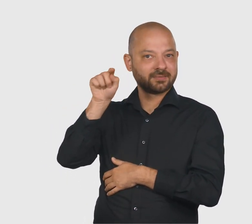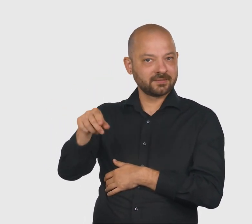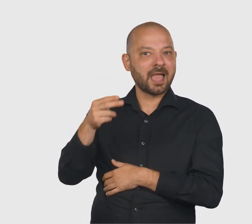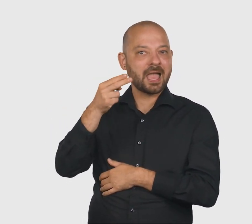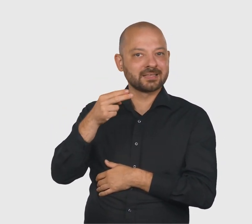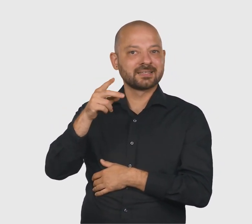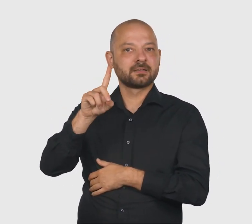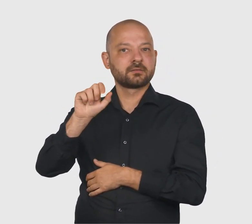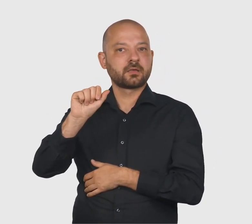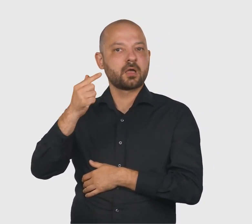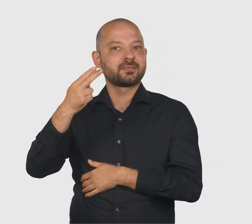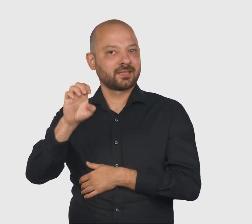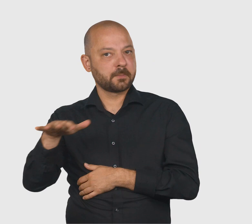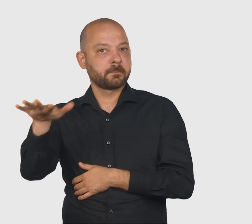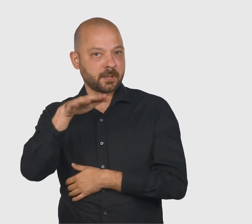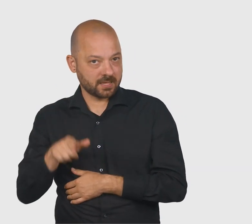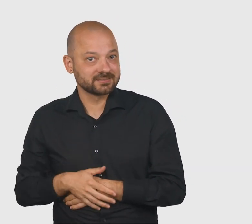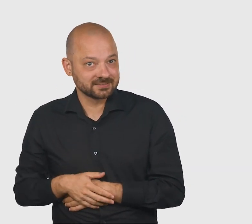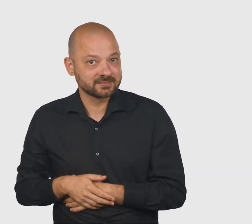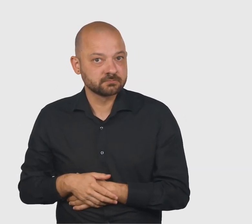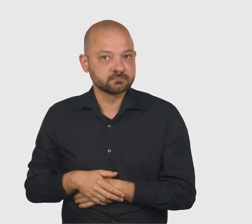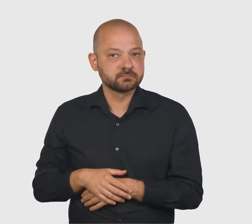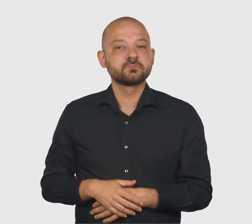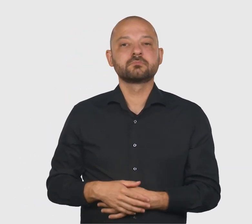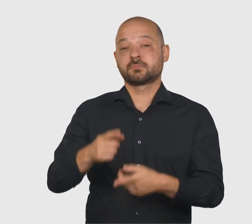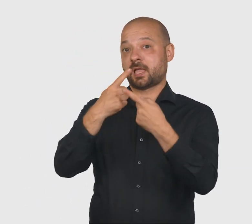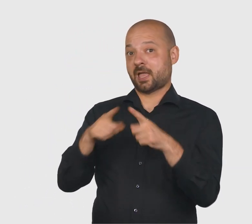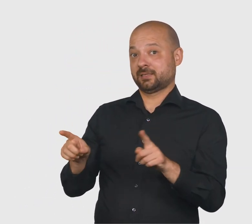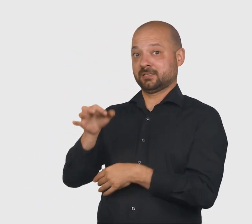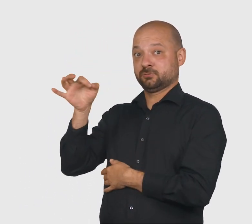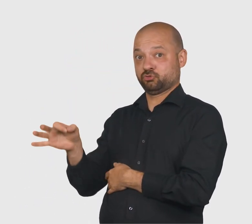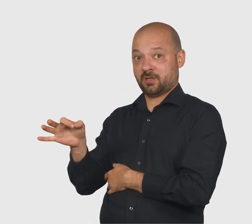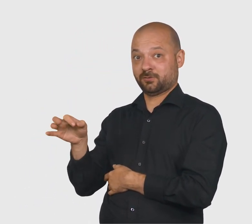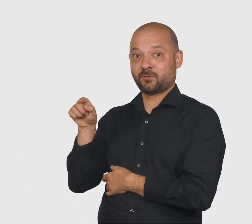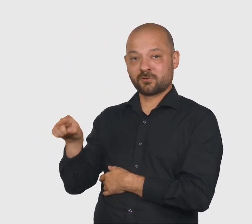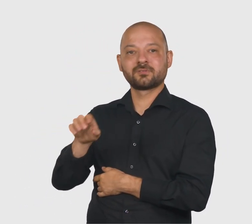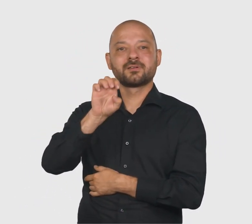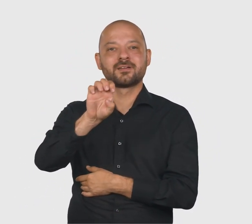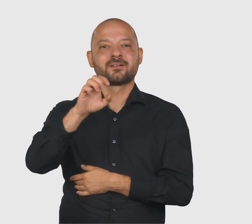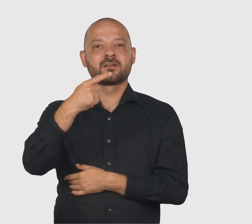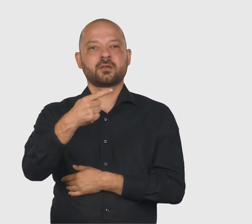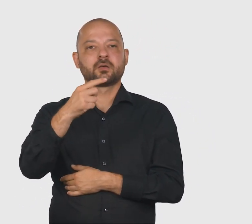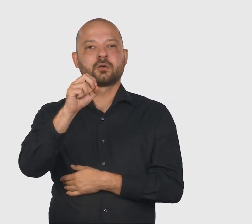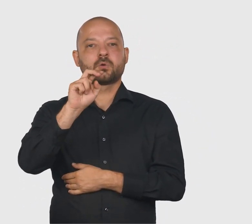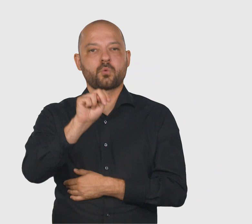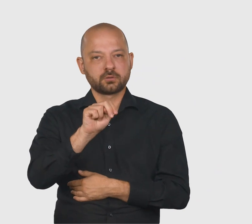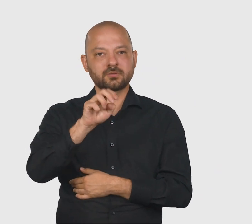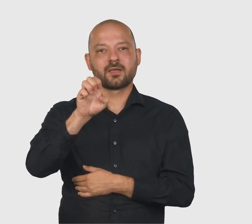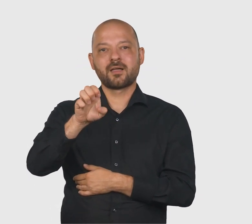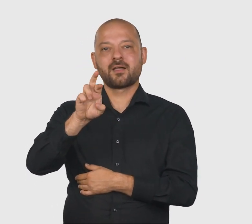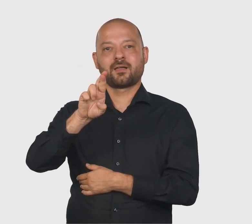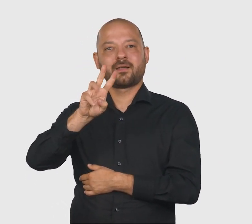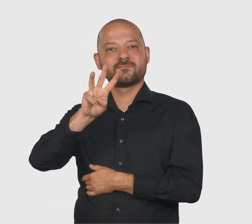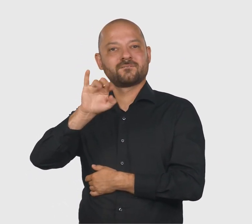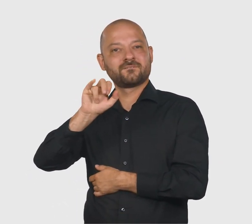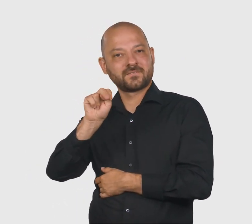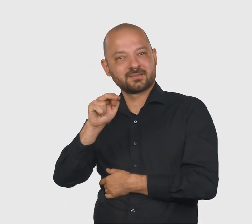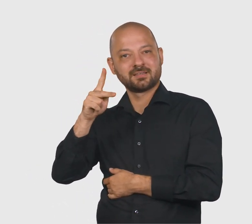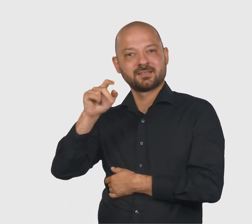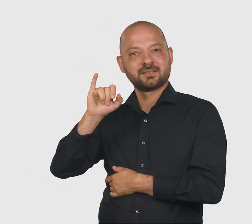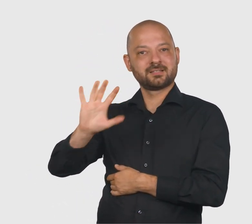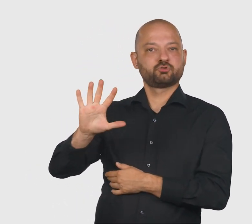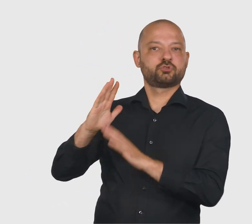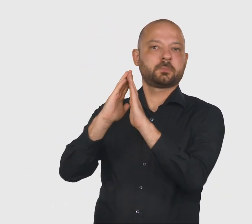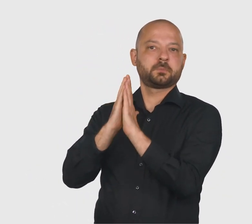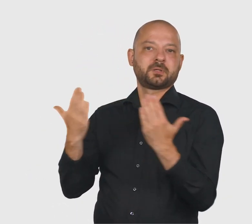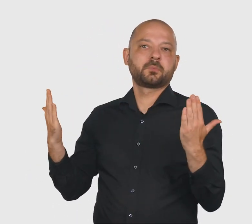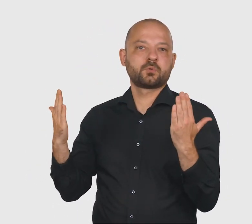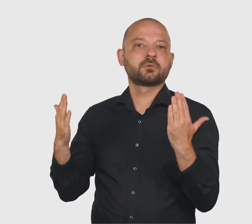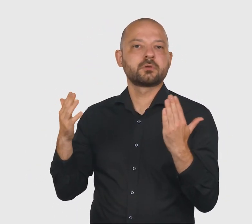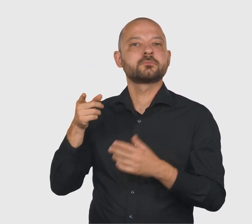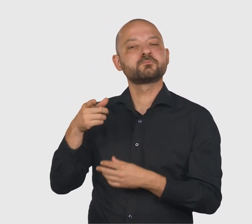am Heinrich-Dathe-Platz und die Egon-Erwin-Kisch-Bibliothek ist in